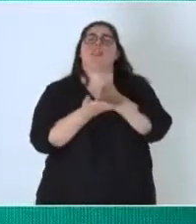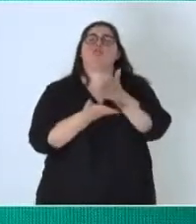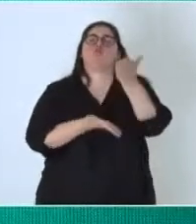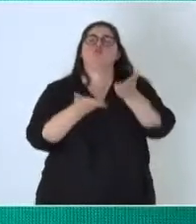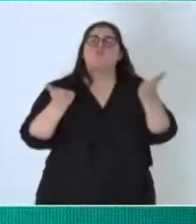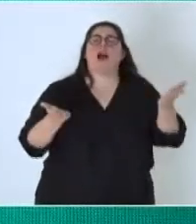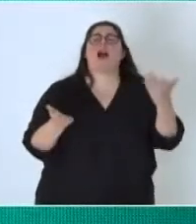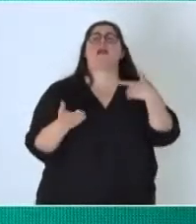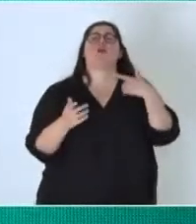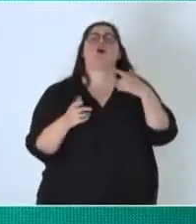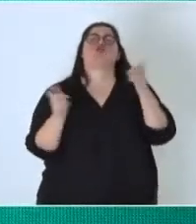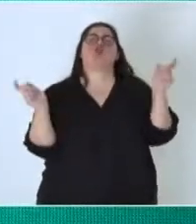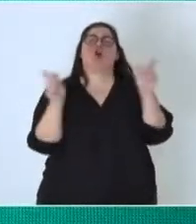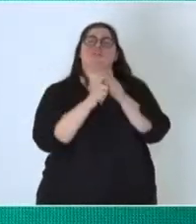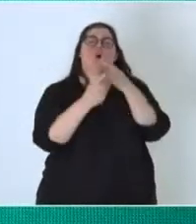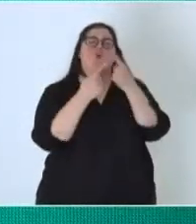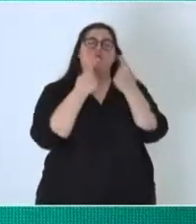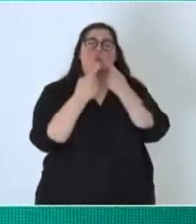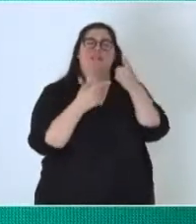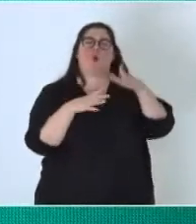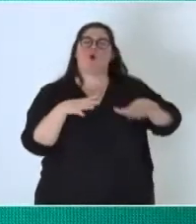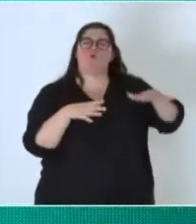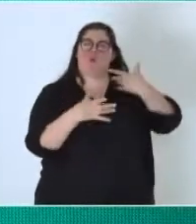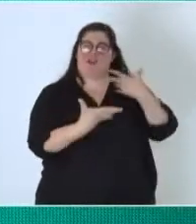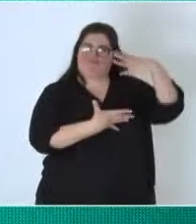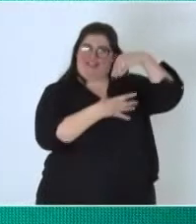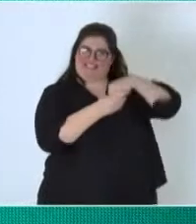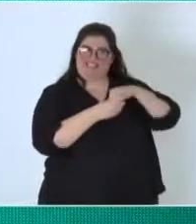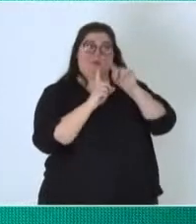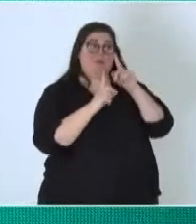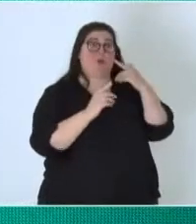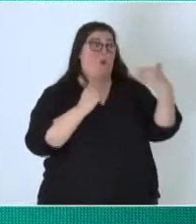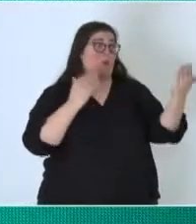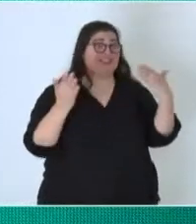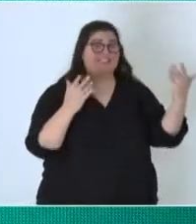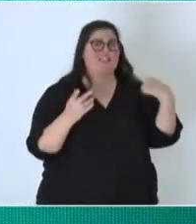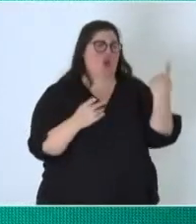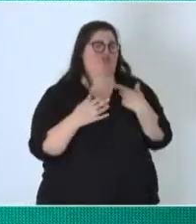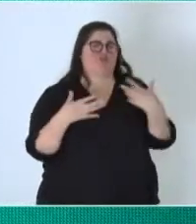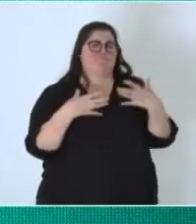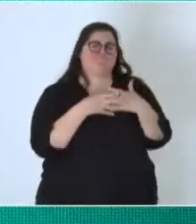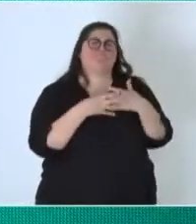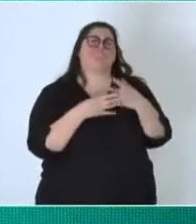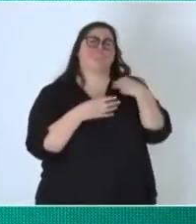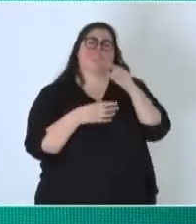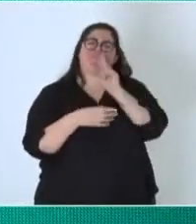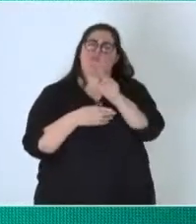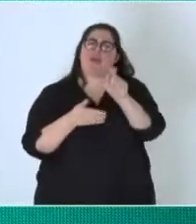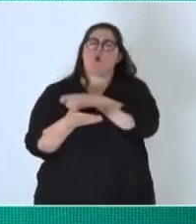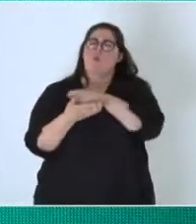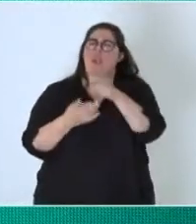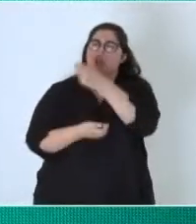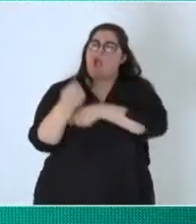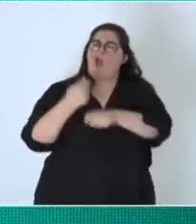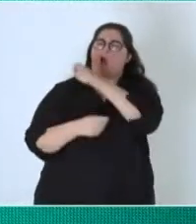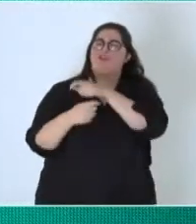ENAMORANDO DEL BARRIO SE CONVIRTIERON EN UNA PARTE IMPORTANTE DE MI IDENTIDAD PERSONAL.